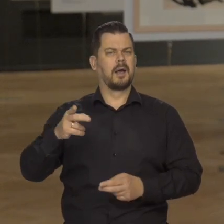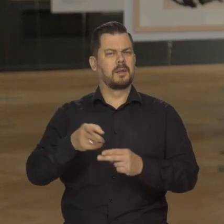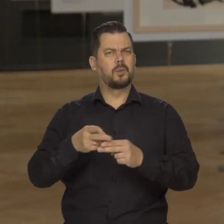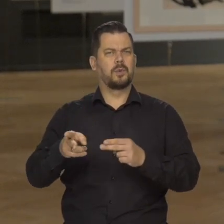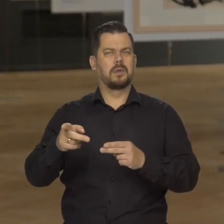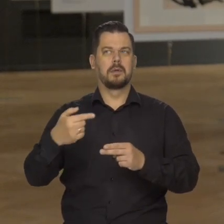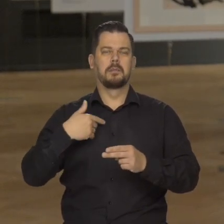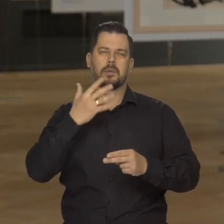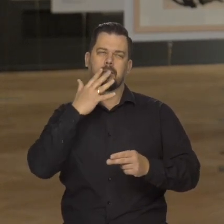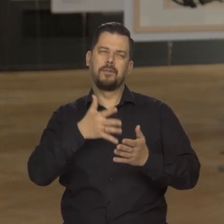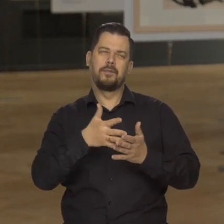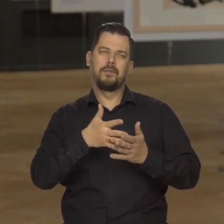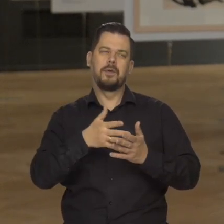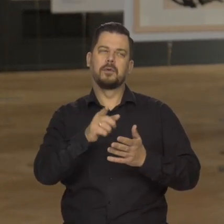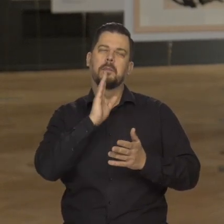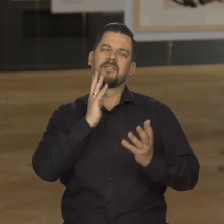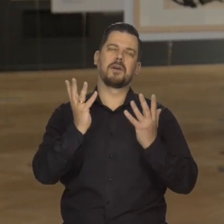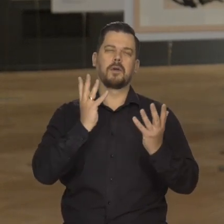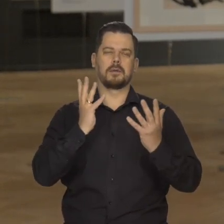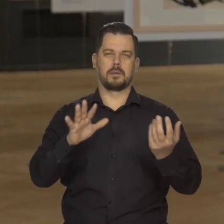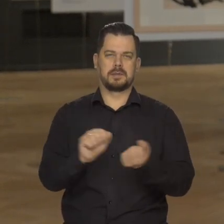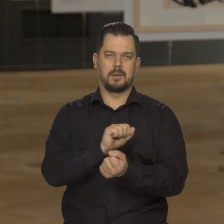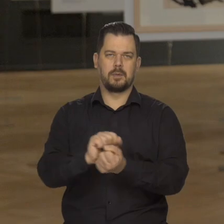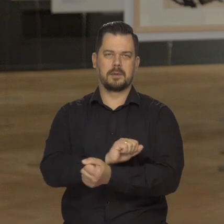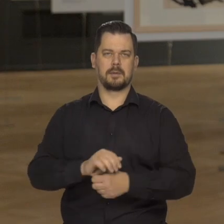niektóre zaś opowiadania interpretował jako prefigurację Zagłady.